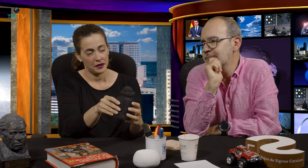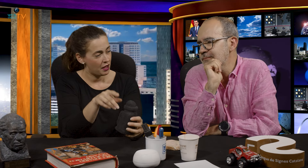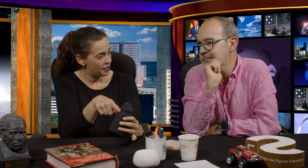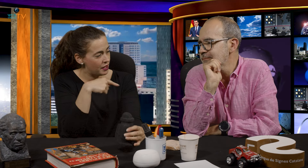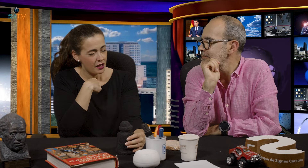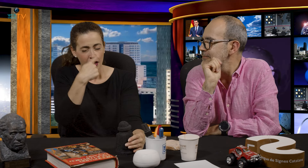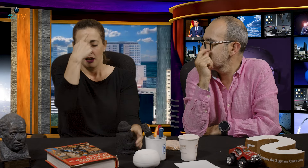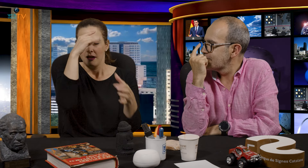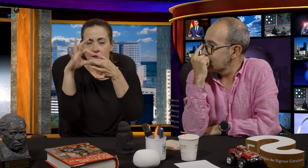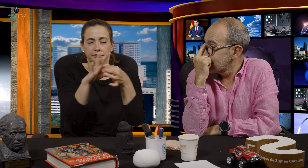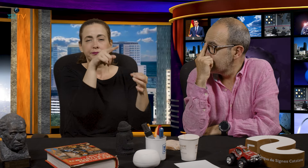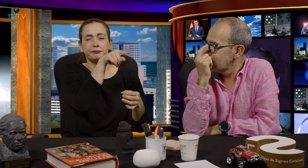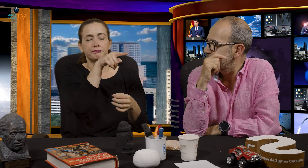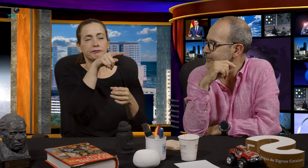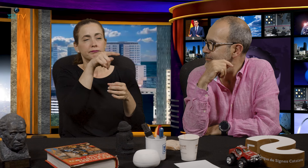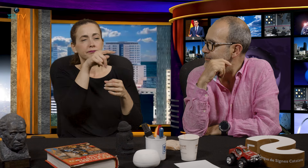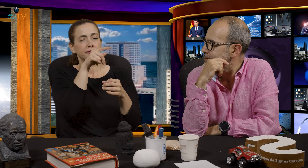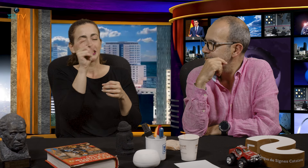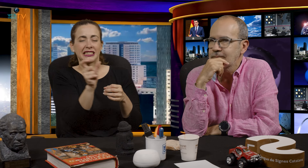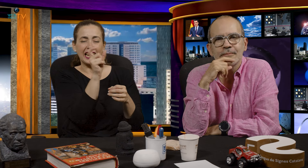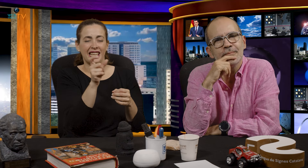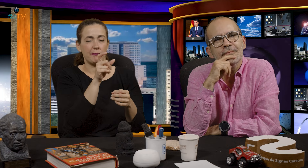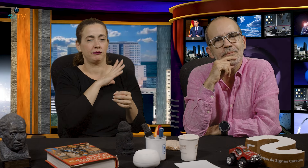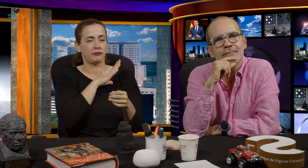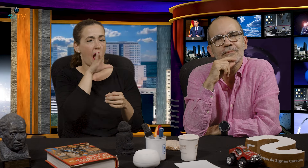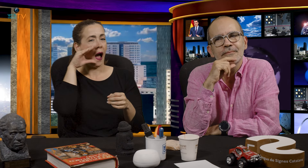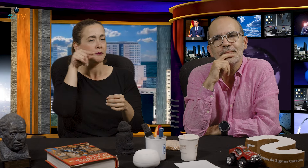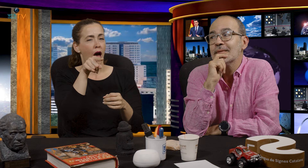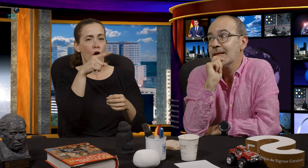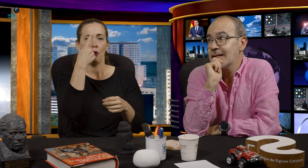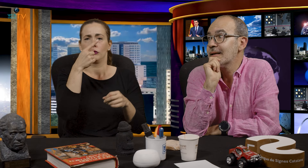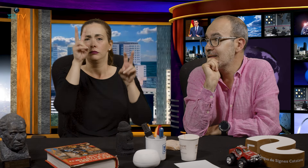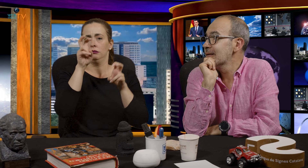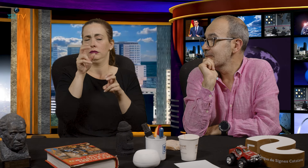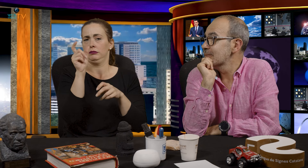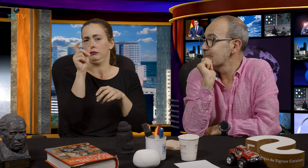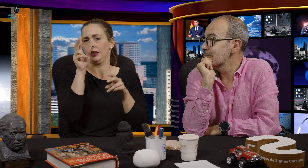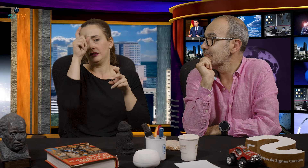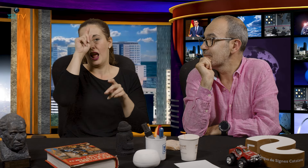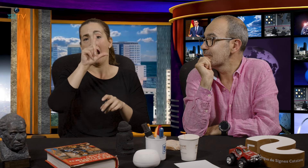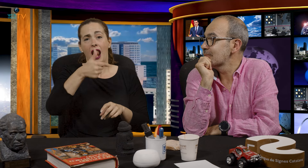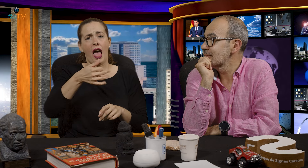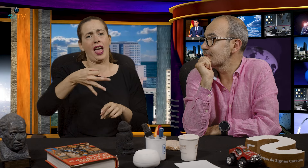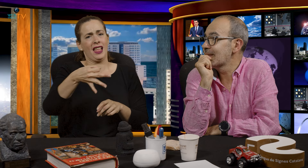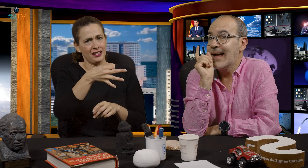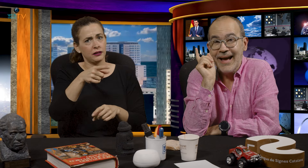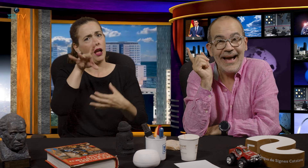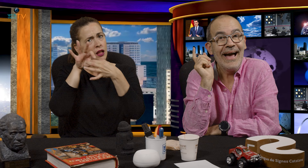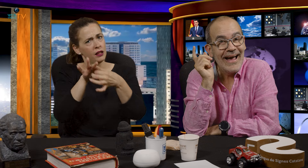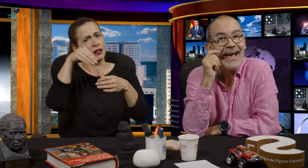Esto me hace recordar una serie de Amazon Prime, La isla.